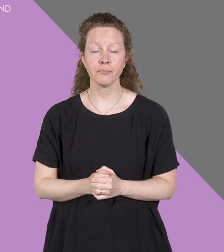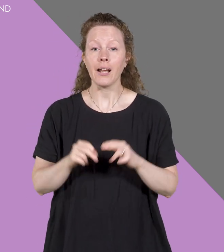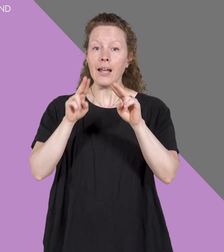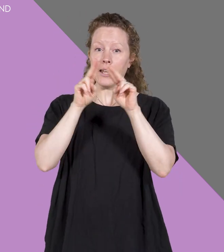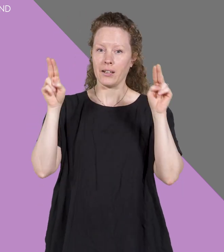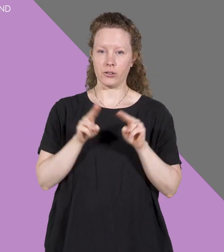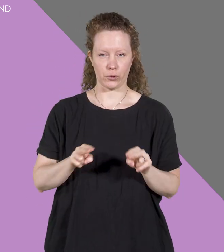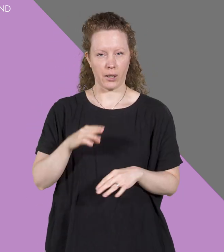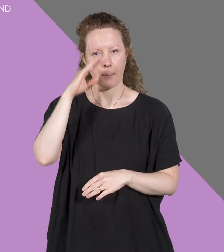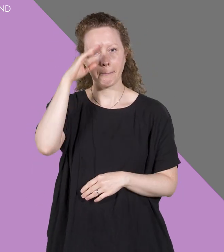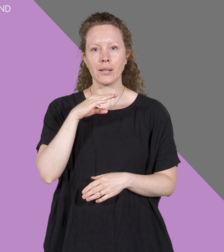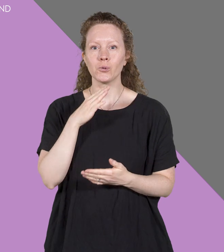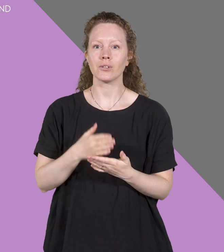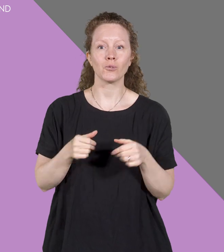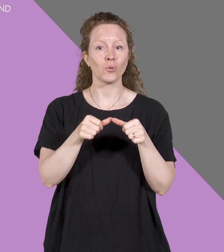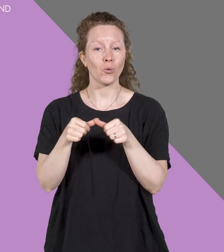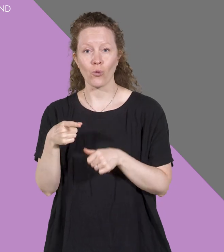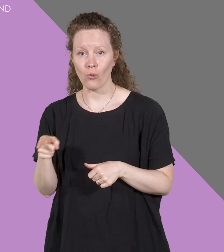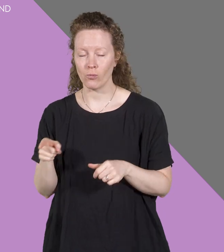Finland har fått anmärkningar och rekommendationer av -